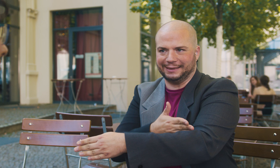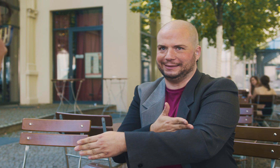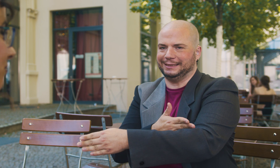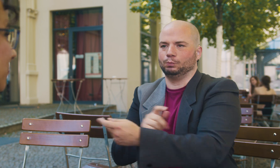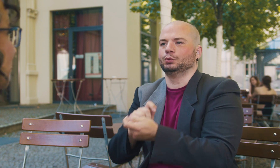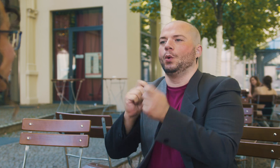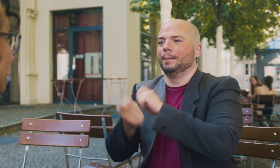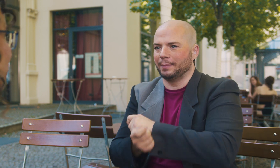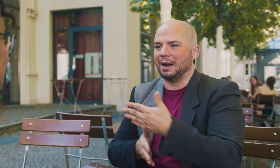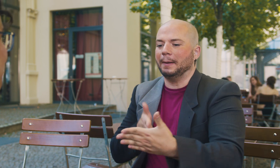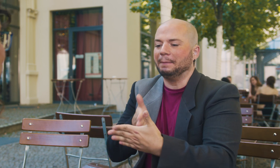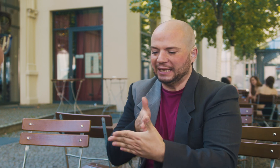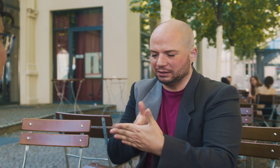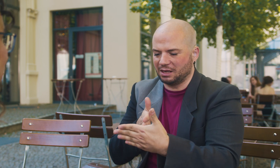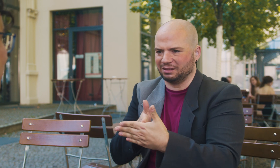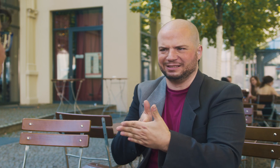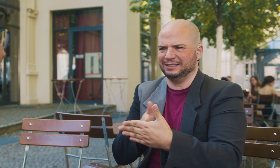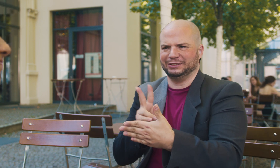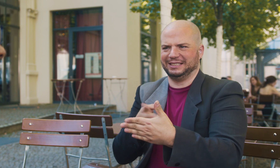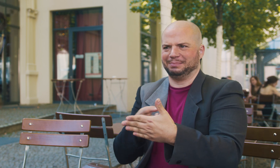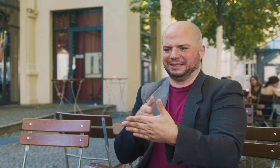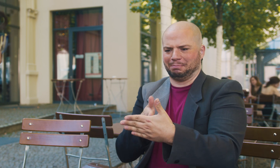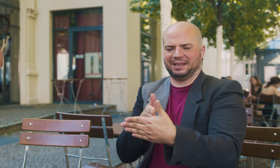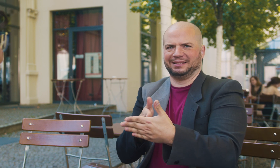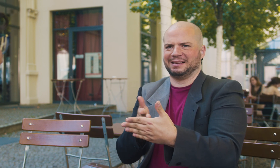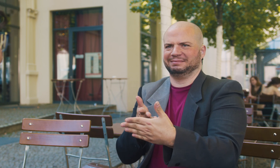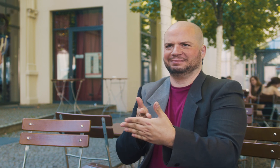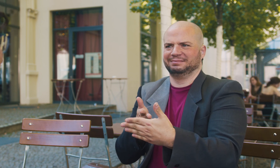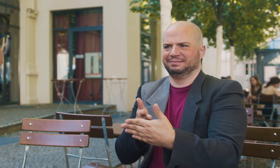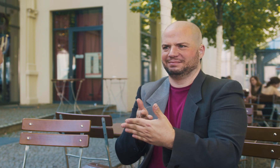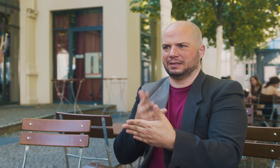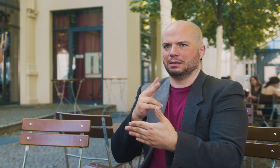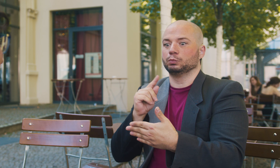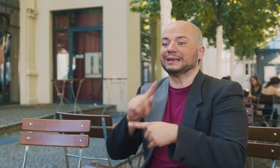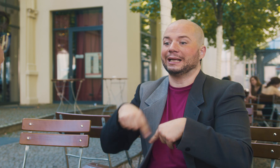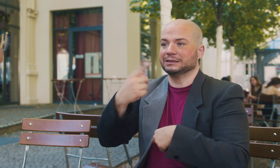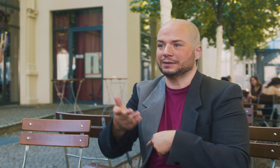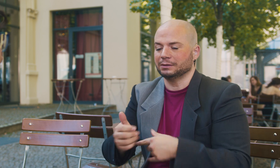Die neue Gebärde für Behinderung, die zeigt die Barriere visuell auf. Und das ist jetzt